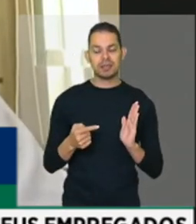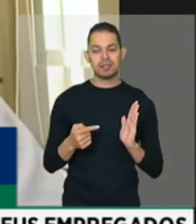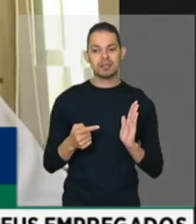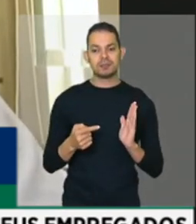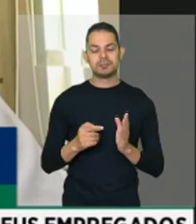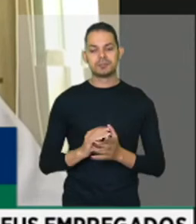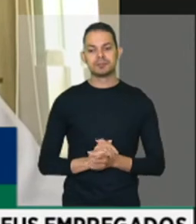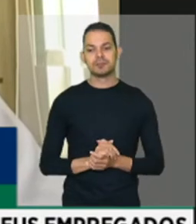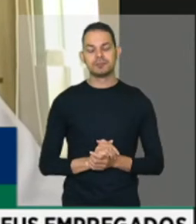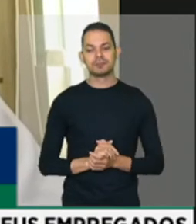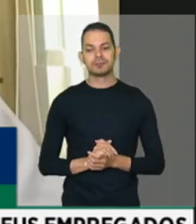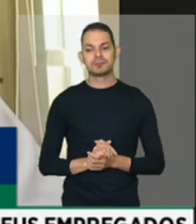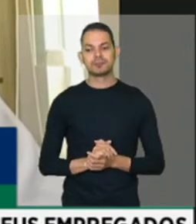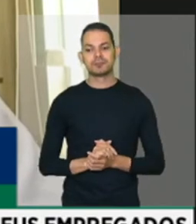DESTAQUE. NÓS NÃO PODEMOS